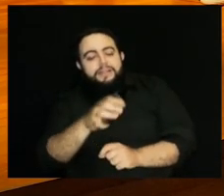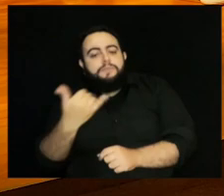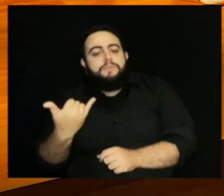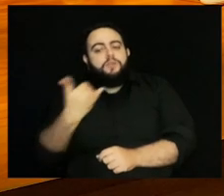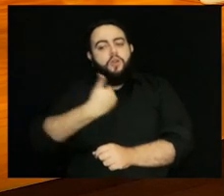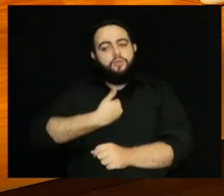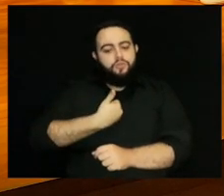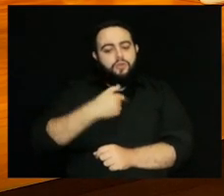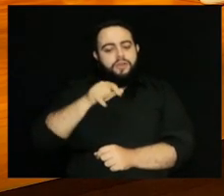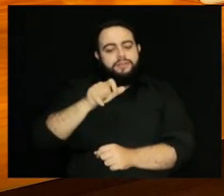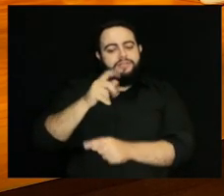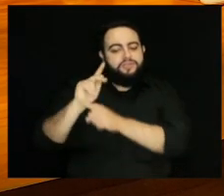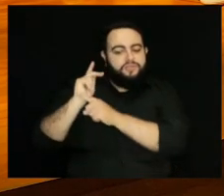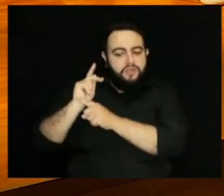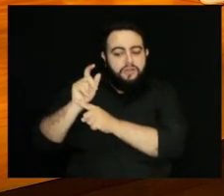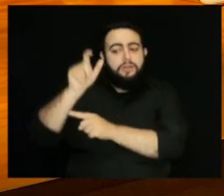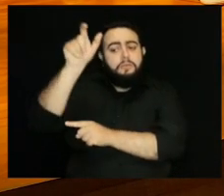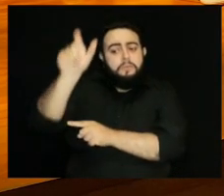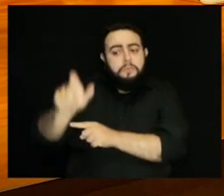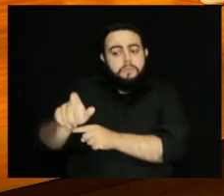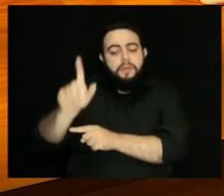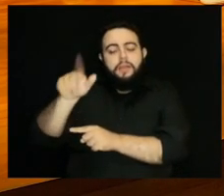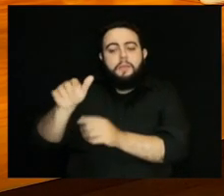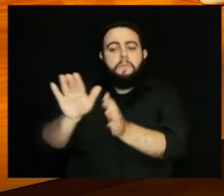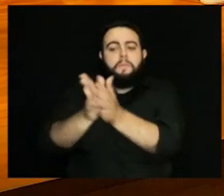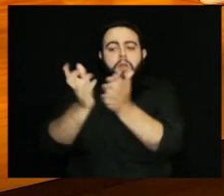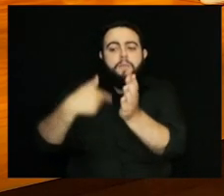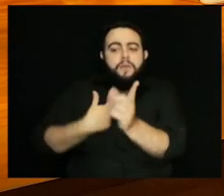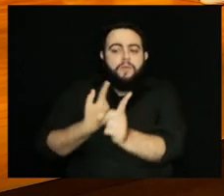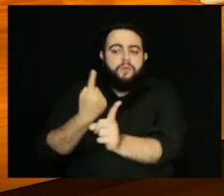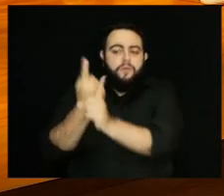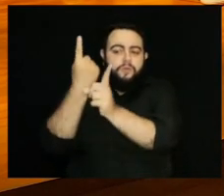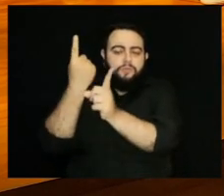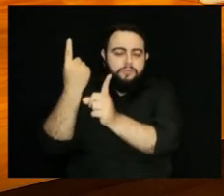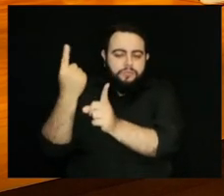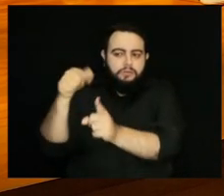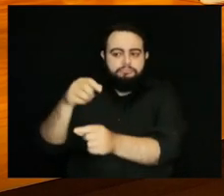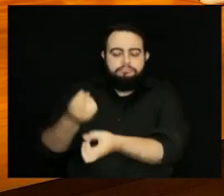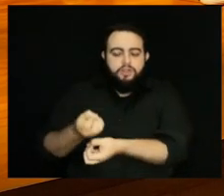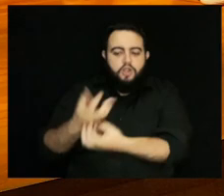essa história, um pobre matuto que eu encontrei e me contou essa história triste,. Aí o cara vai